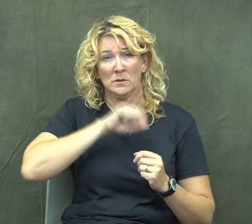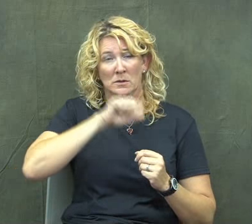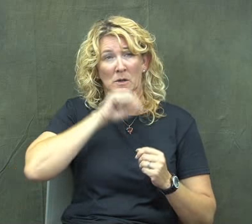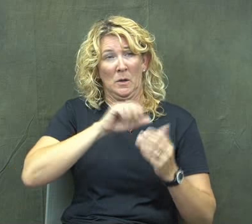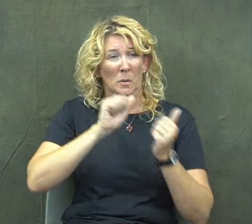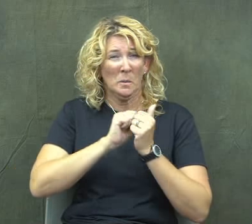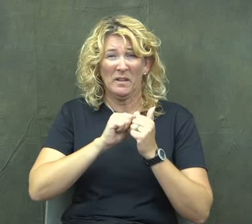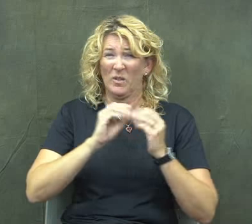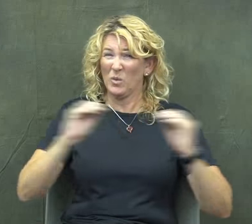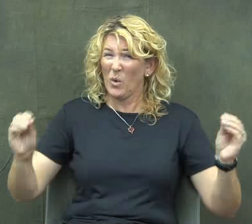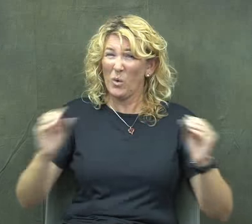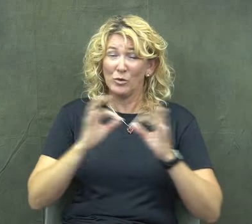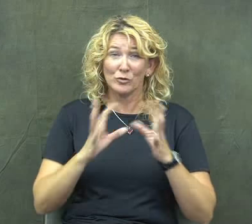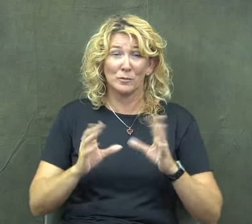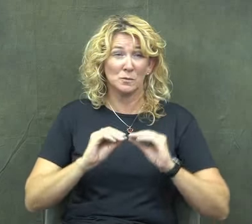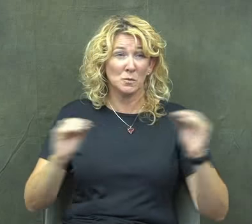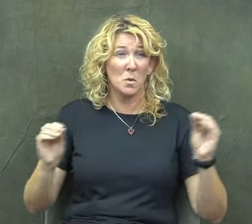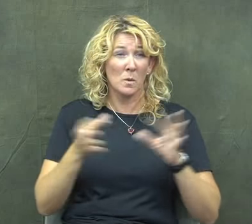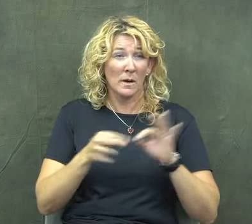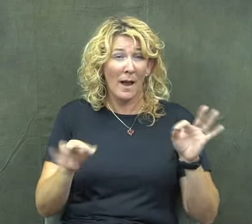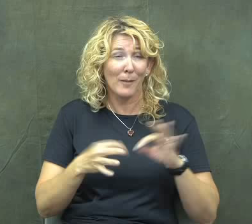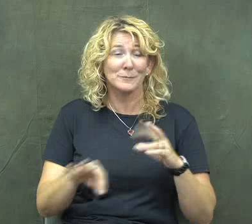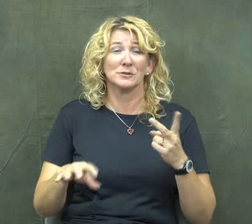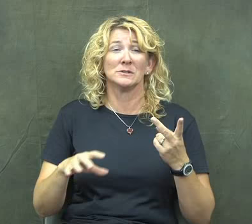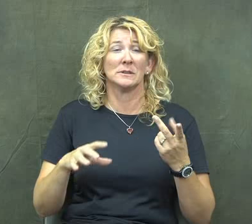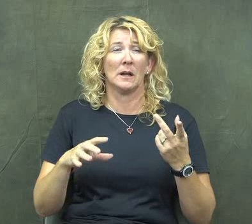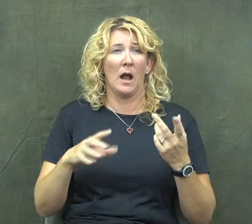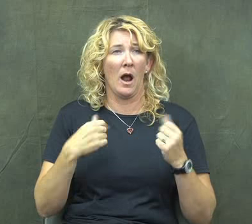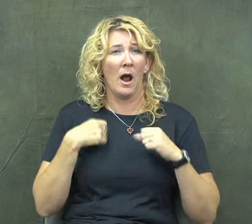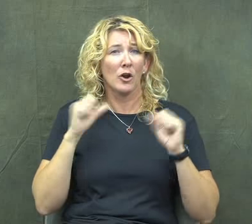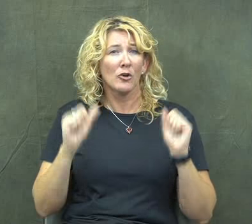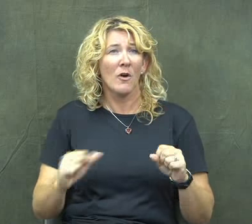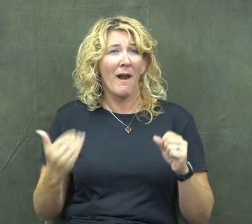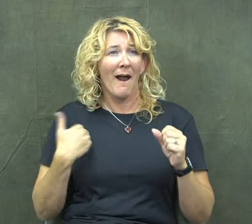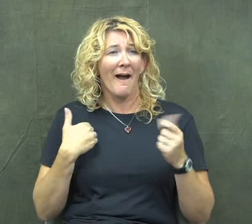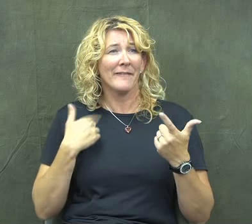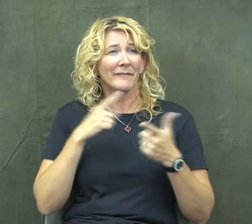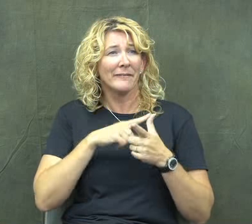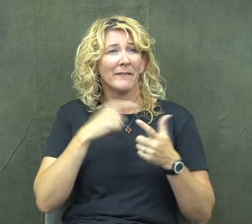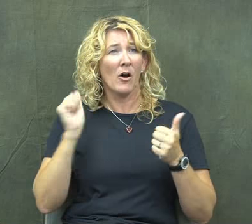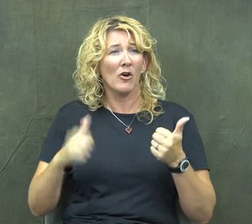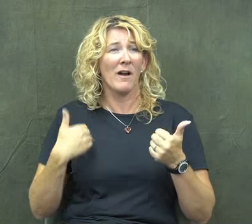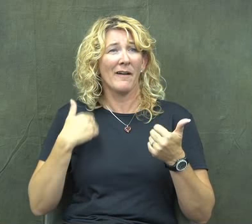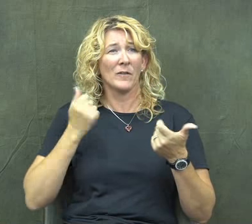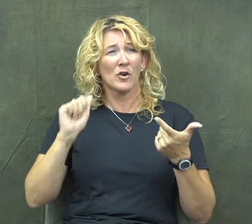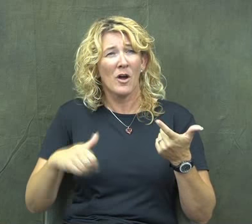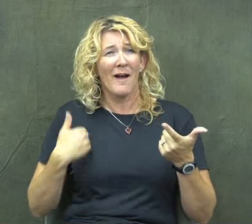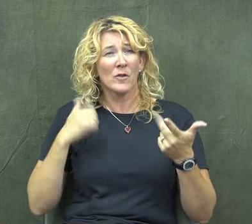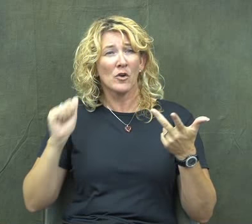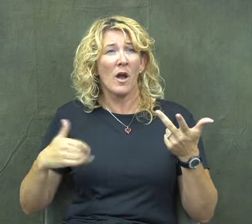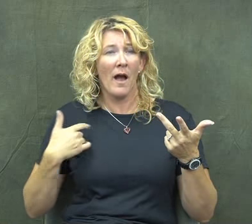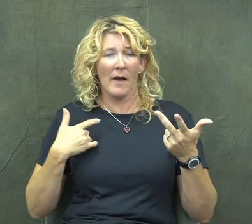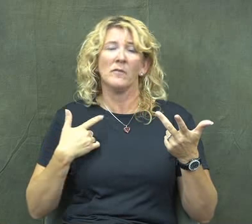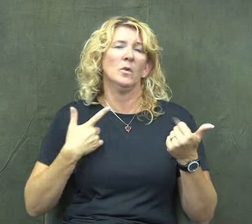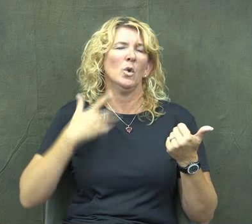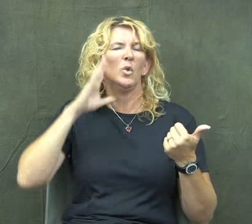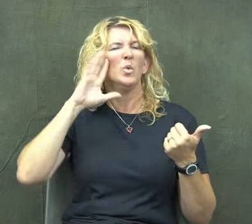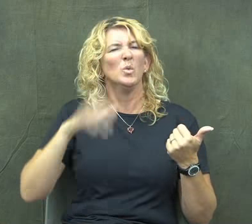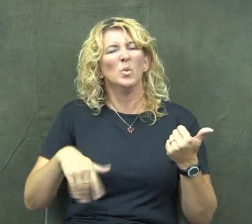y las frustraciones que yo había pasado sin servicio de intérprete, sin sub-títulos, luego pensé de todos los servicios que podía haber tenido.